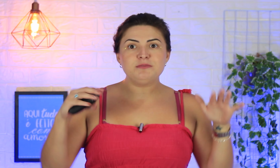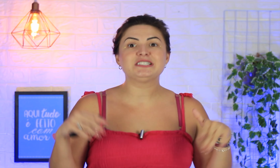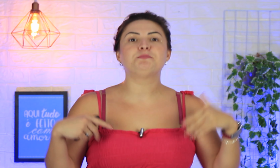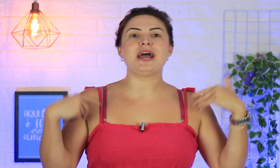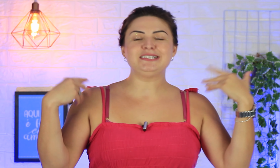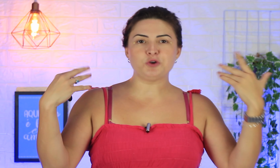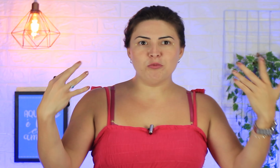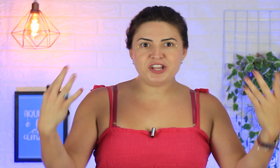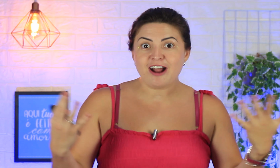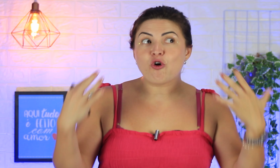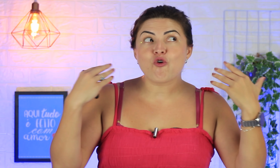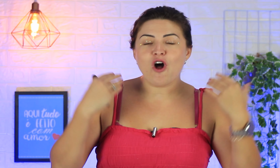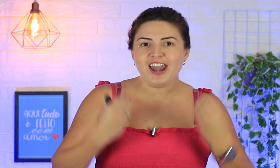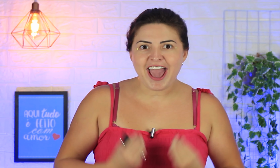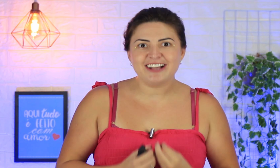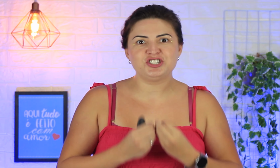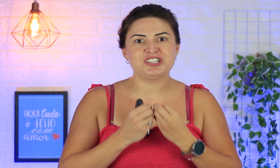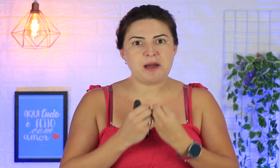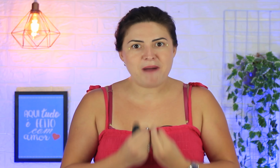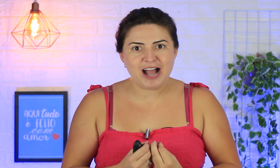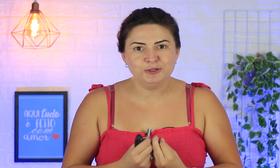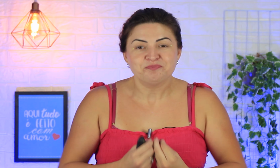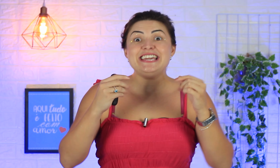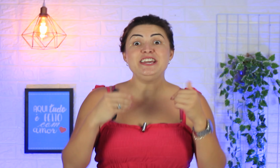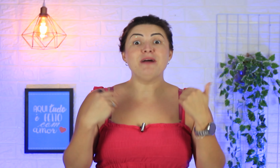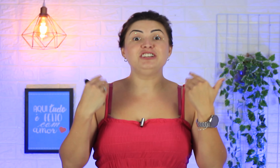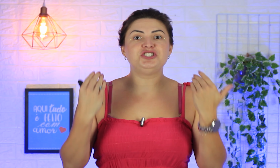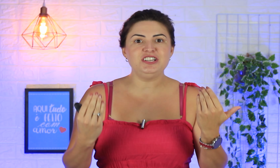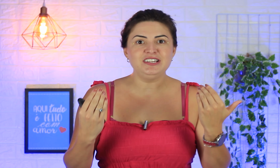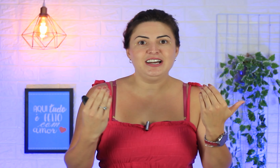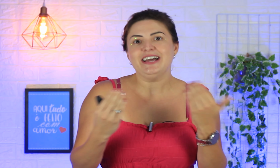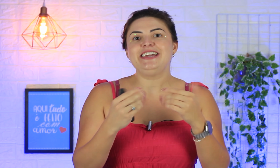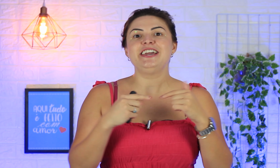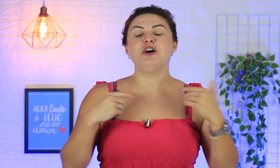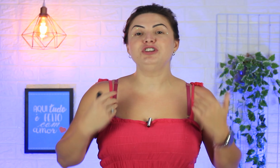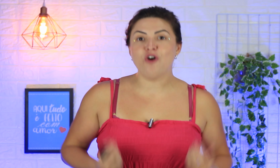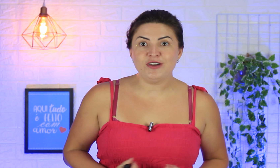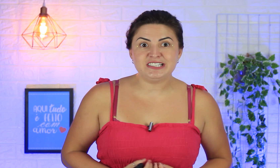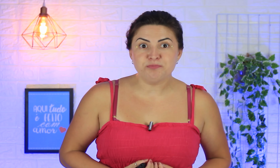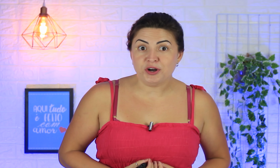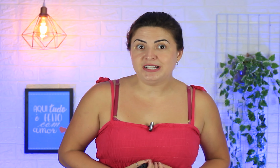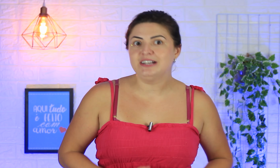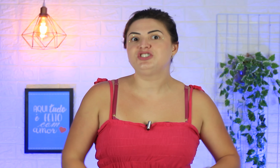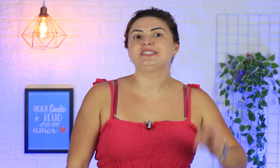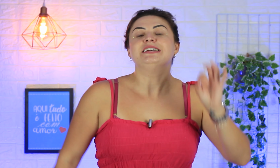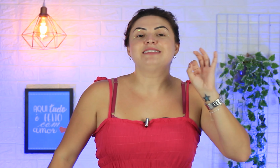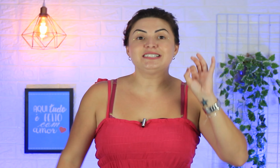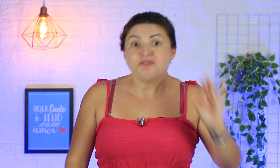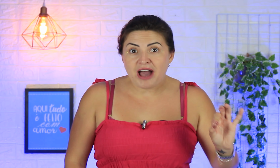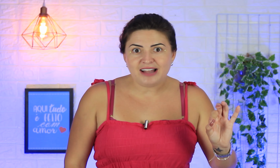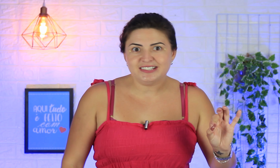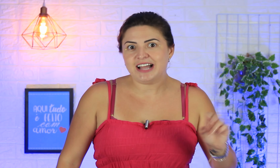libras para se comunicar com colegas de trabalho e imagina em reuniões importantes das falas da